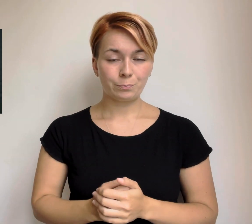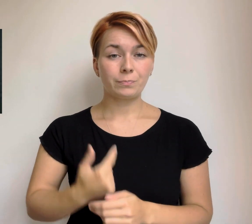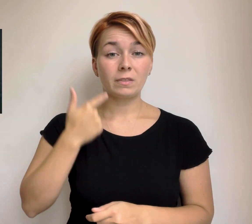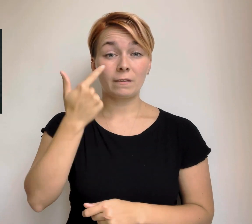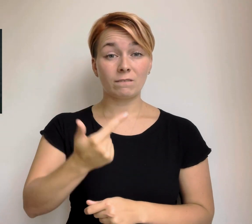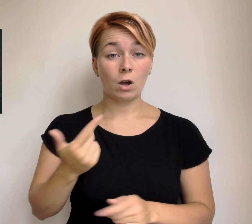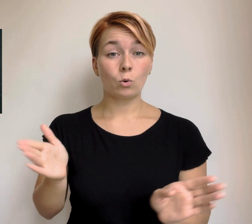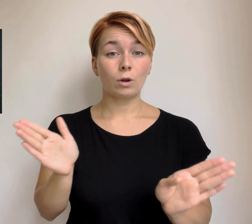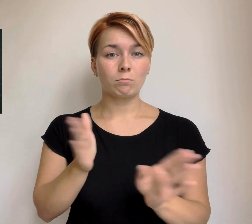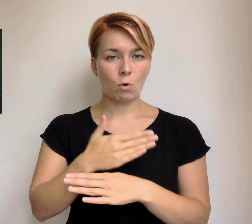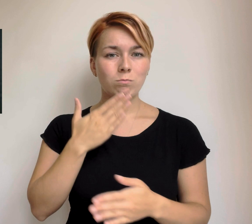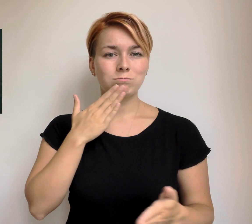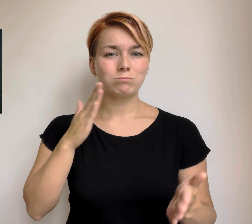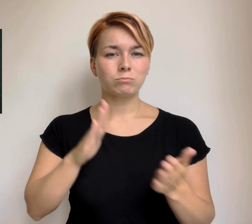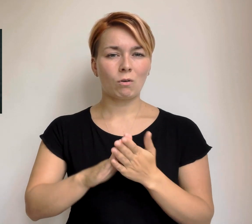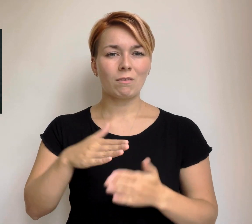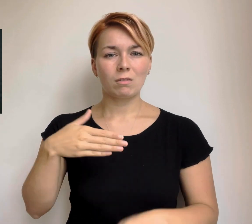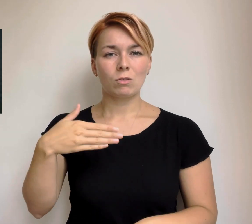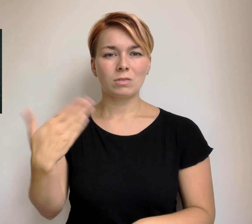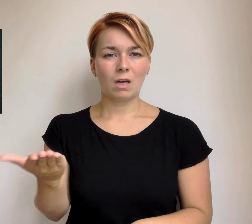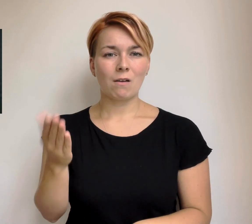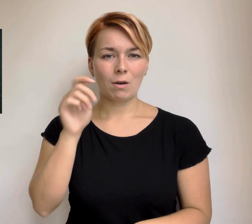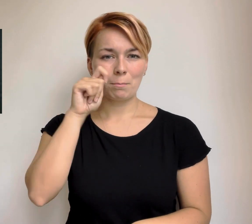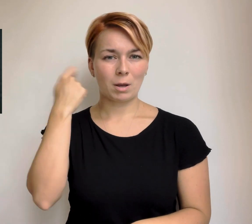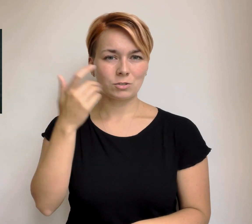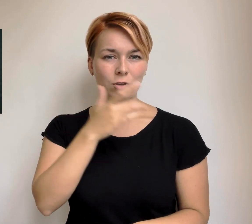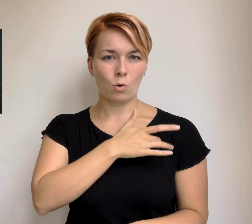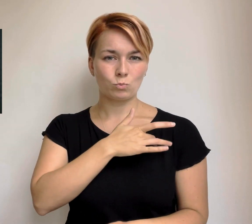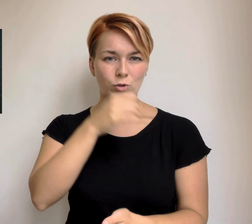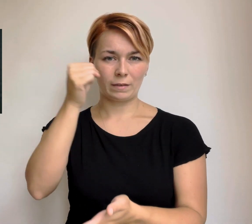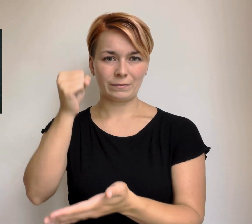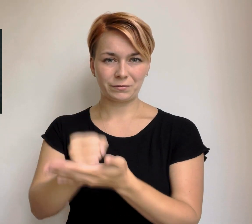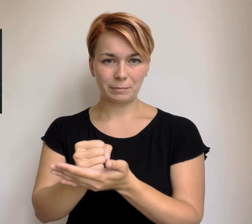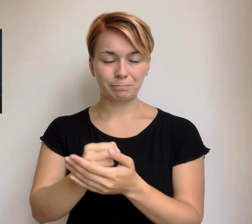kde o dva roky později získala maďarské občanství.